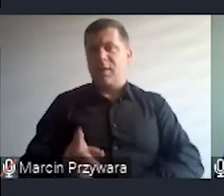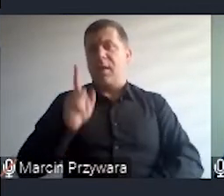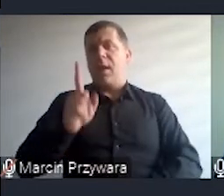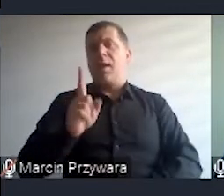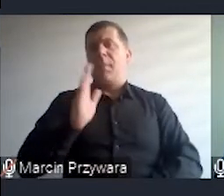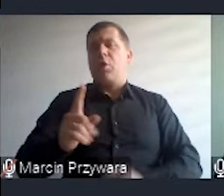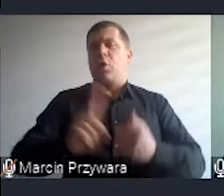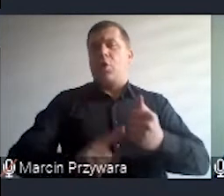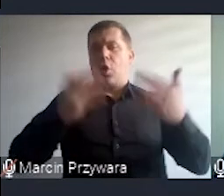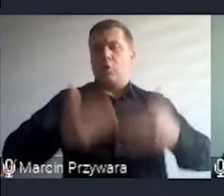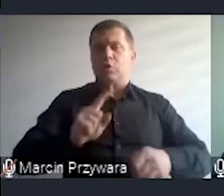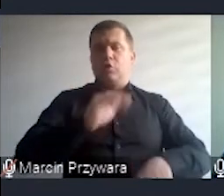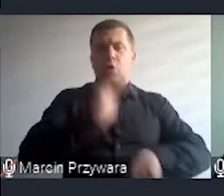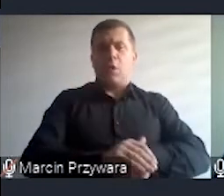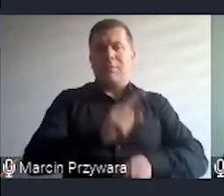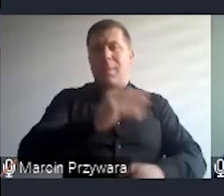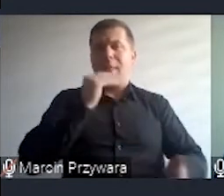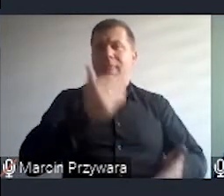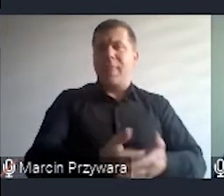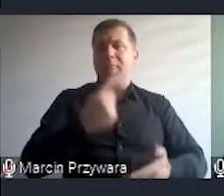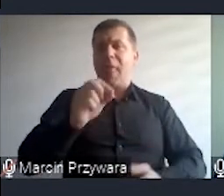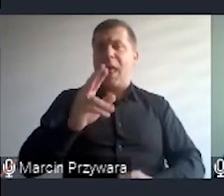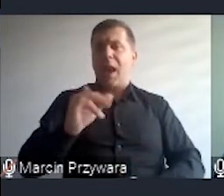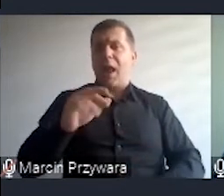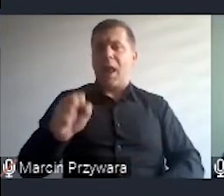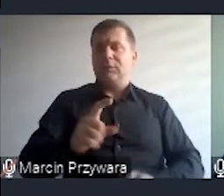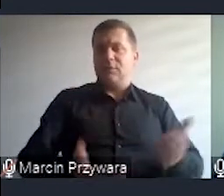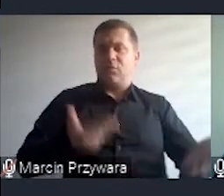a będziecie ją rozliczać zgodnie z deklaracją z wniosku.